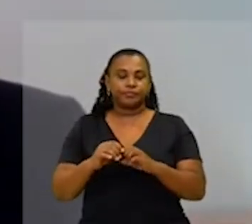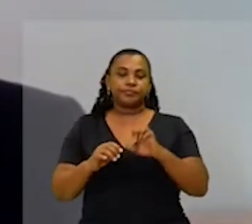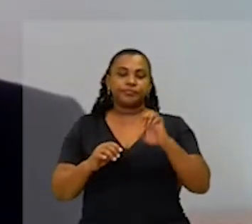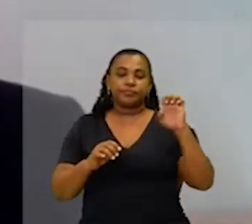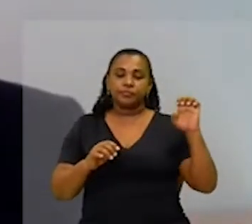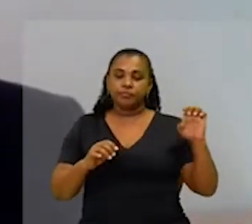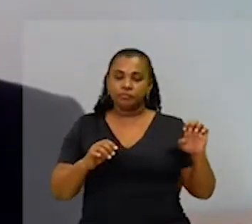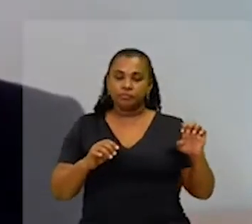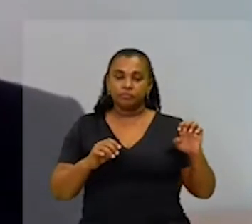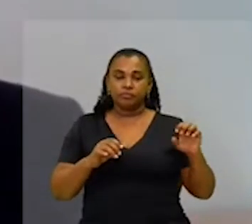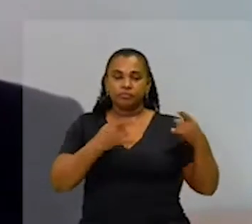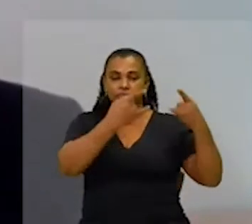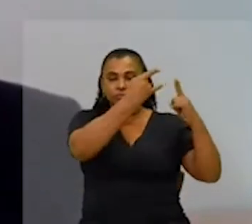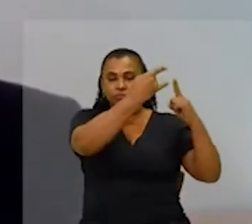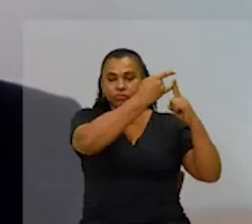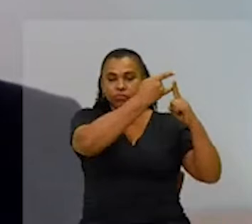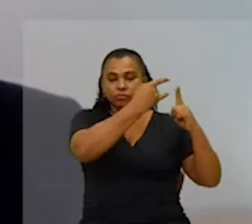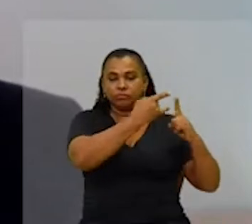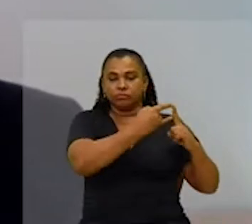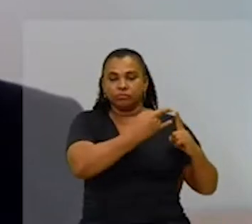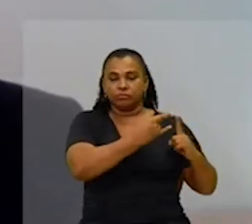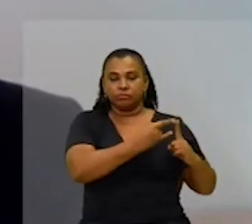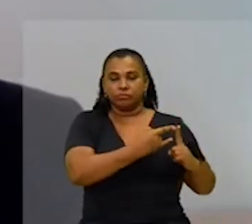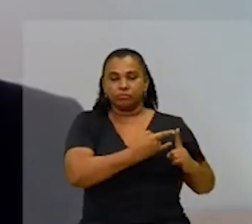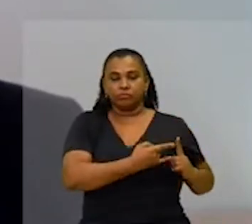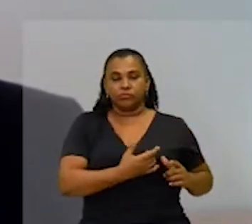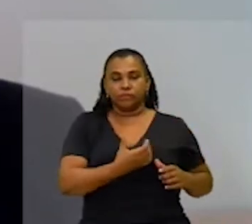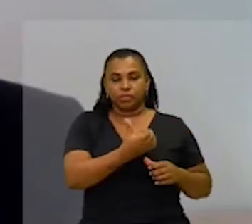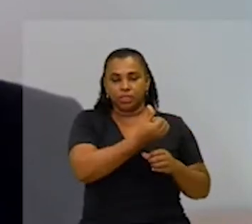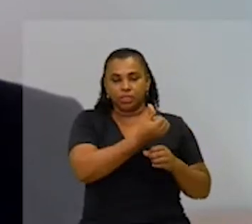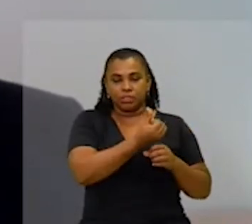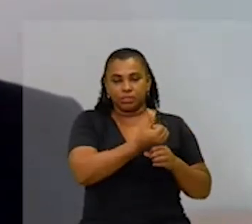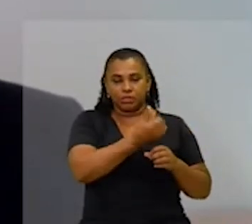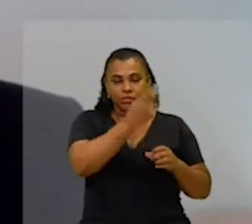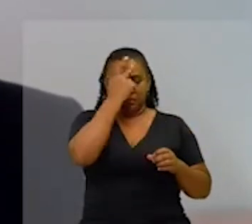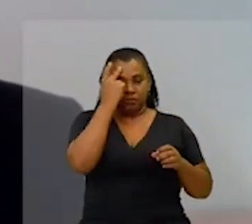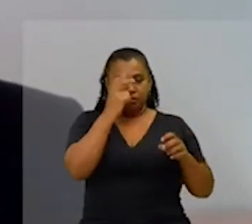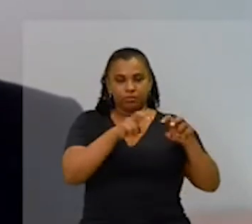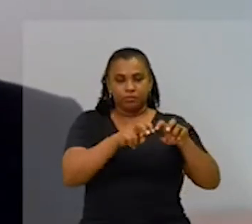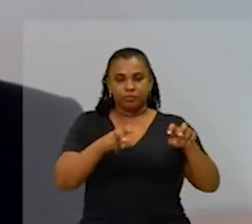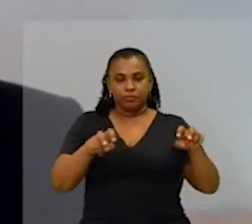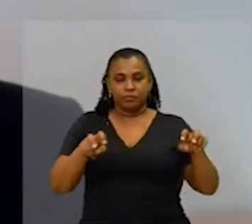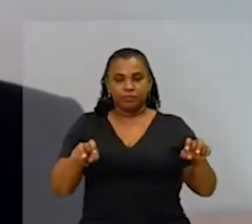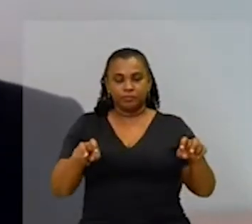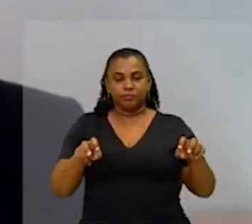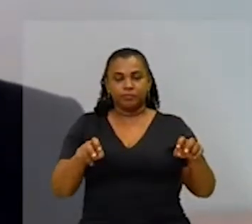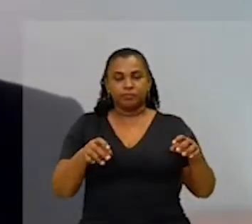menores do que aparecem seis concorrentes dessa mesa temática e fala farão solta descrição um